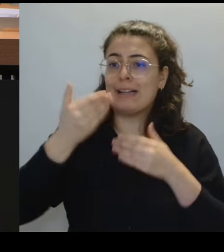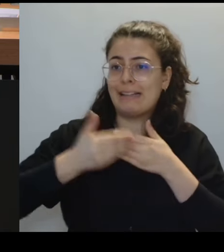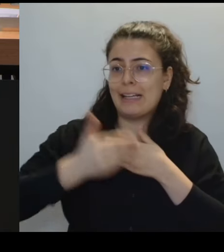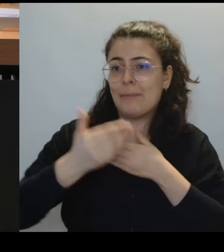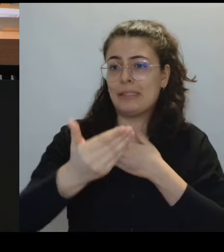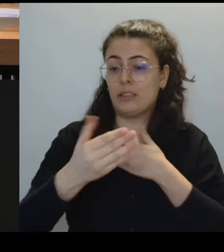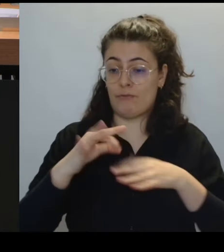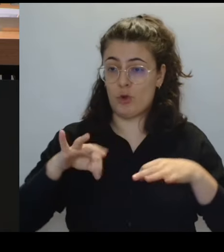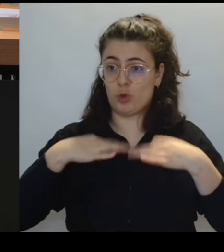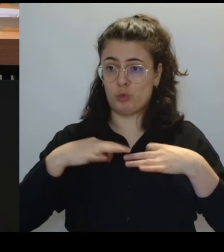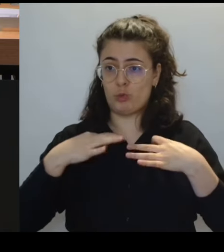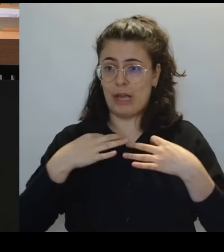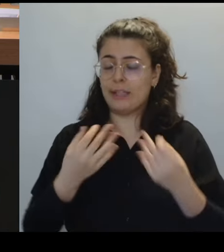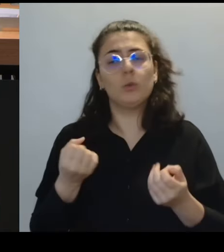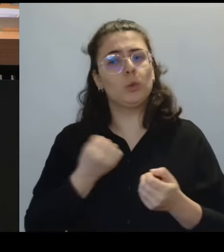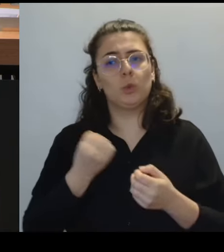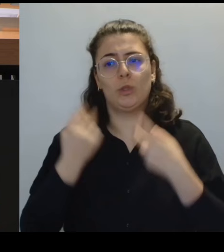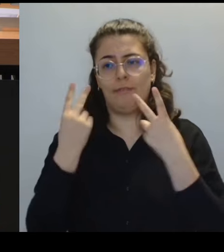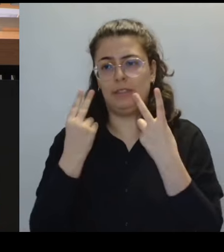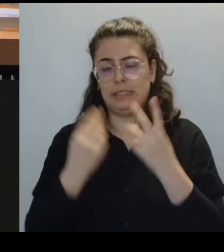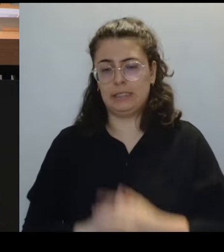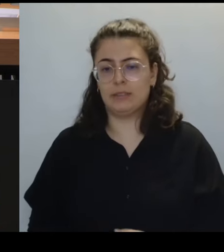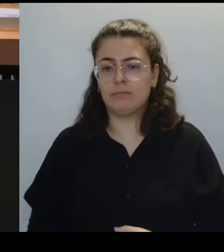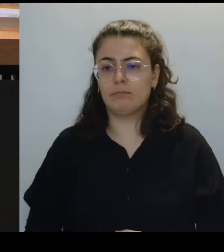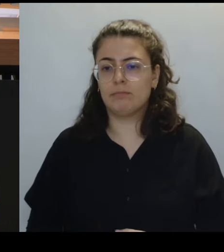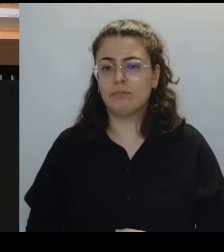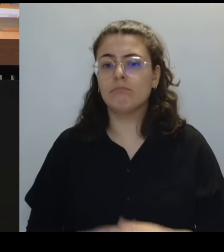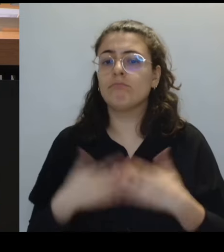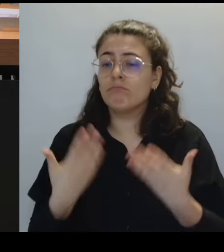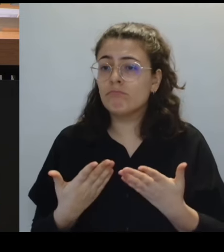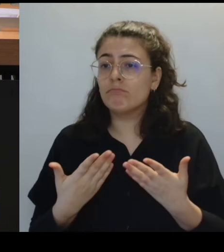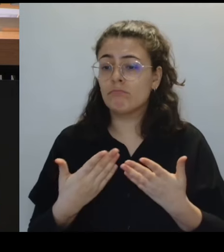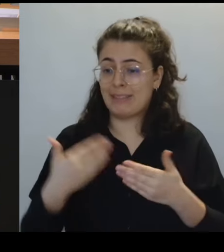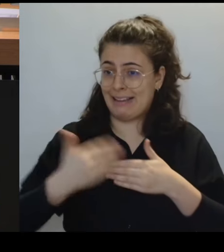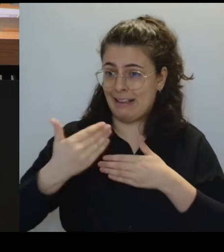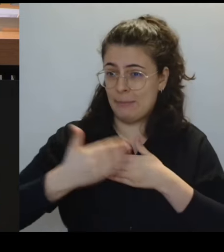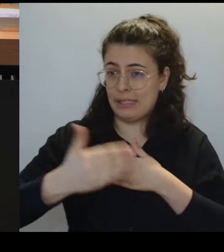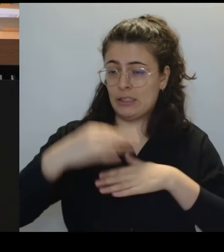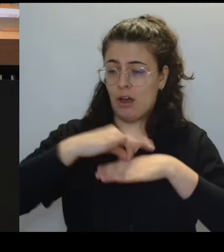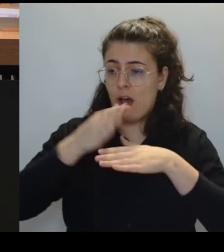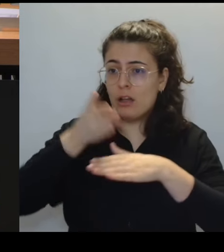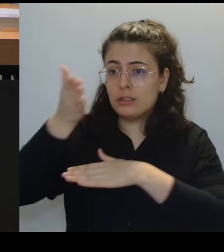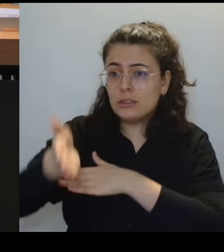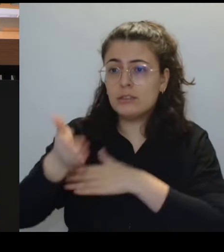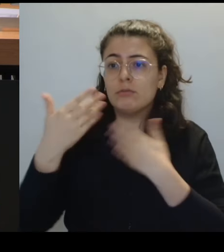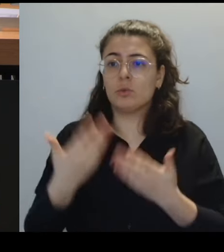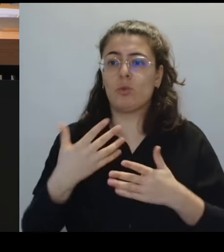Sie führt dazu, dass gesundheitliche Probleme Vorboten von körperlichen oder seelischen Erkrankungen im Idealfall